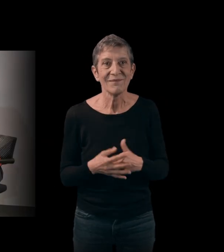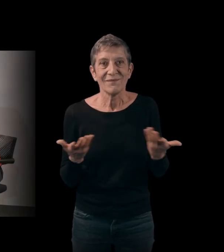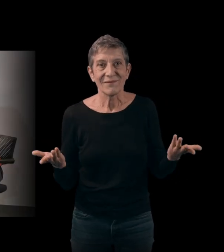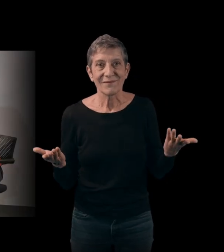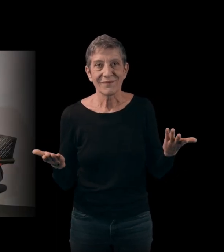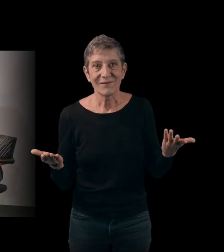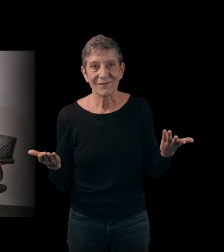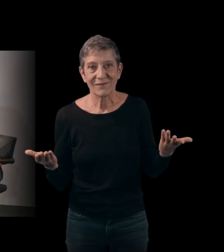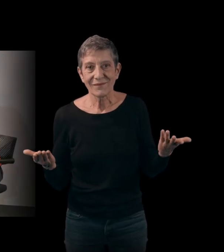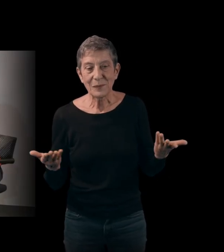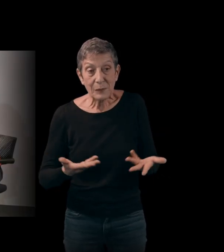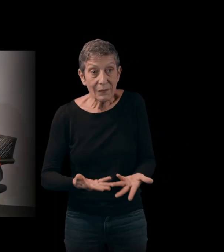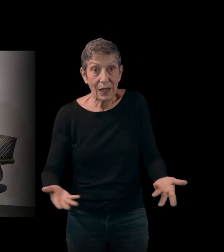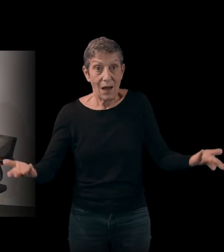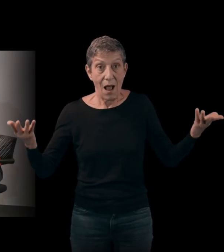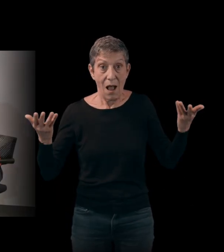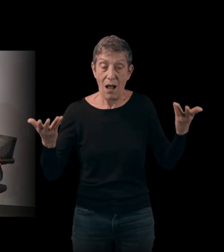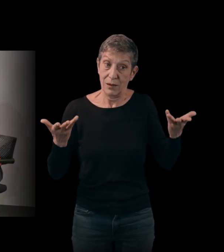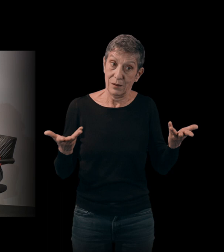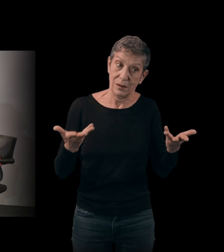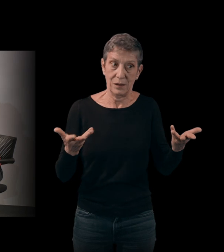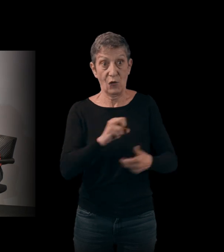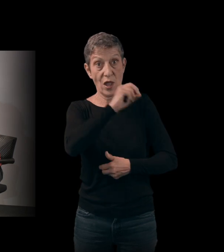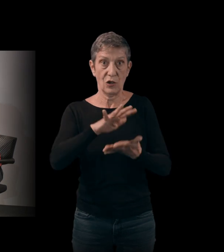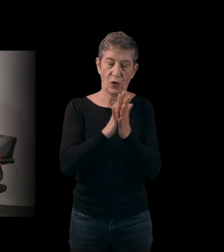Et donc là, ça devenait très personnel et j'allais moi-même ressentir